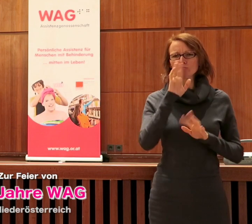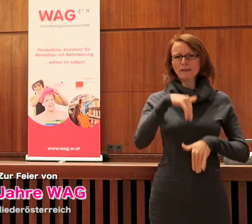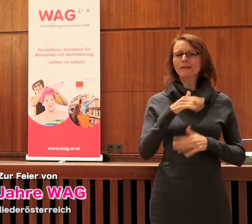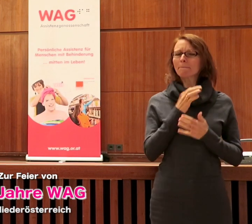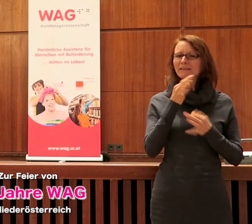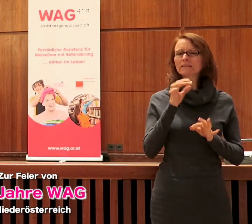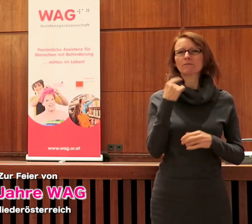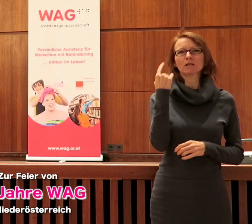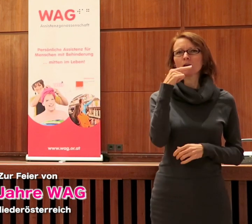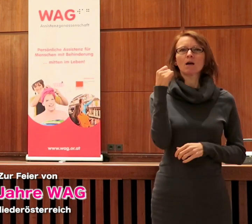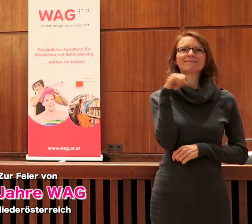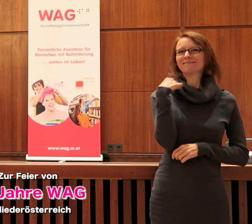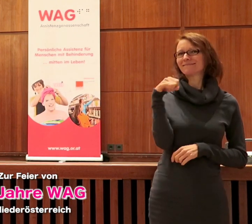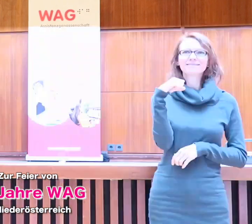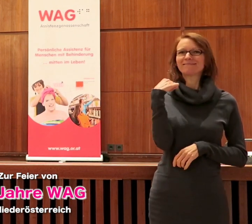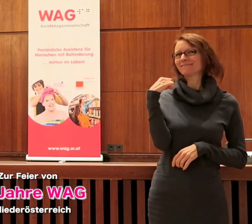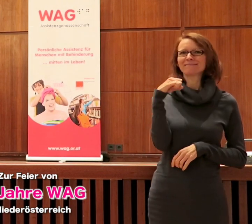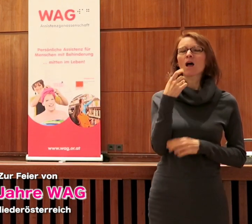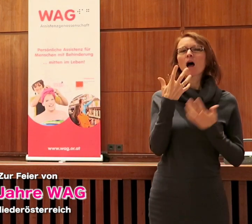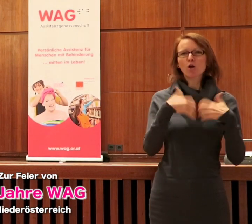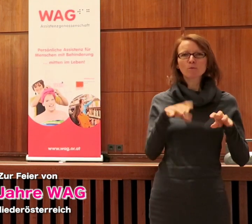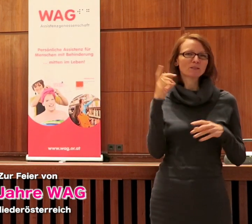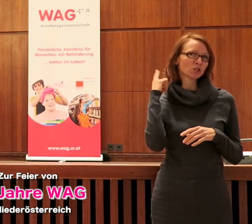Das lockert wenigstens die Nackenmuskulatur ein bisserl auf.